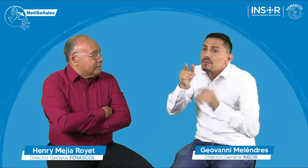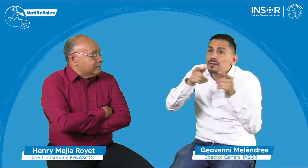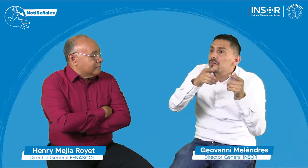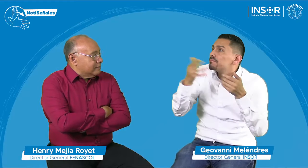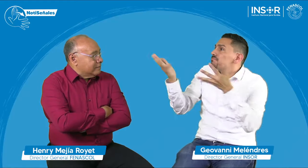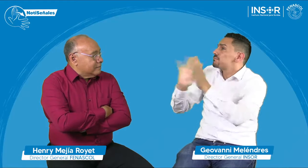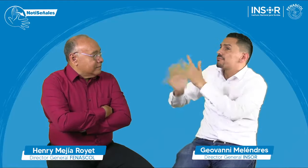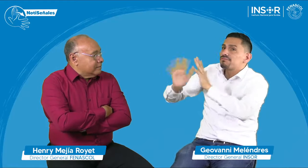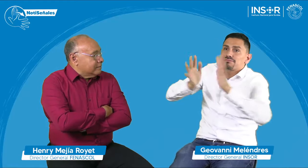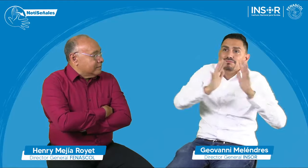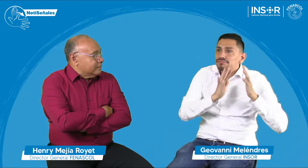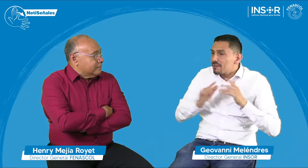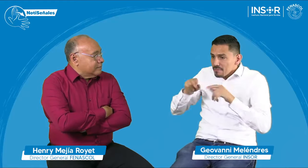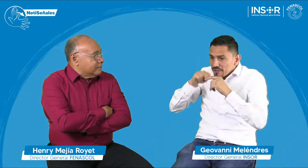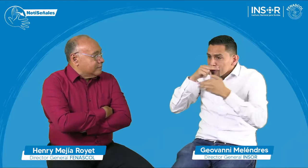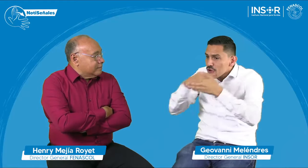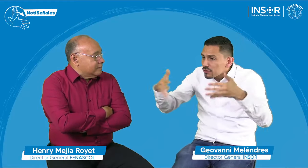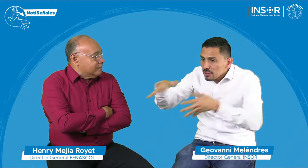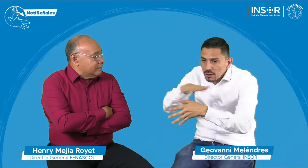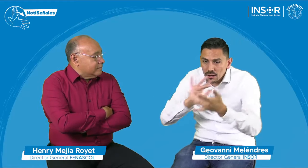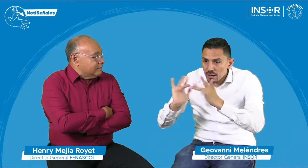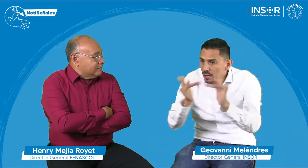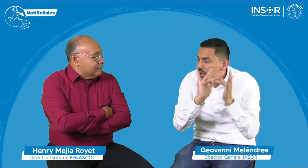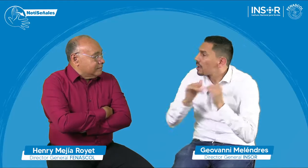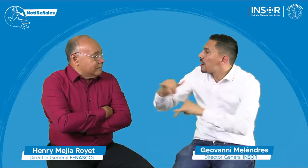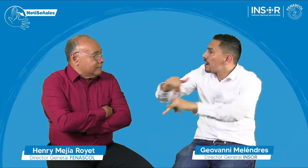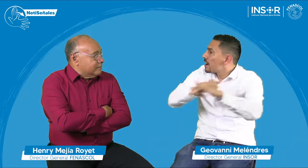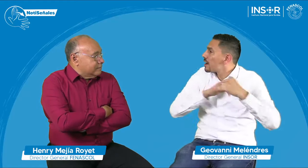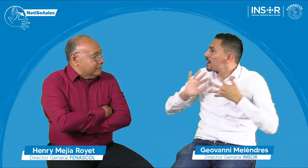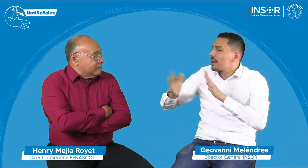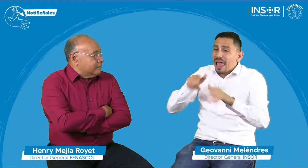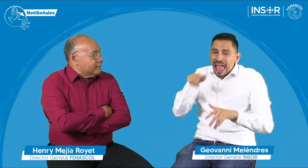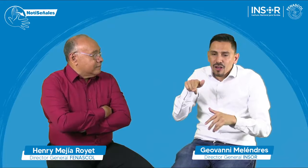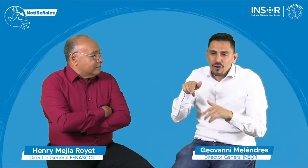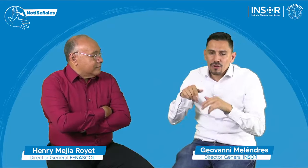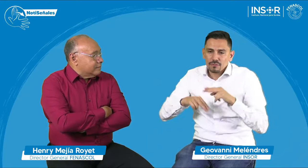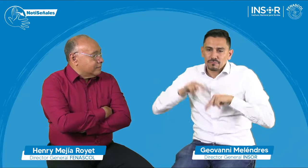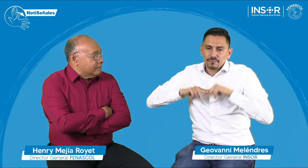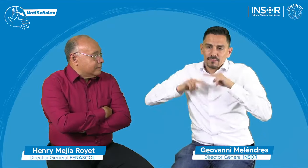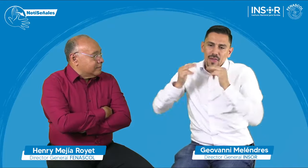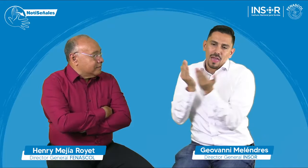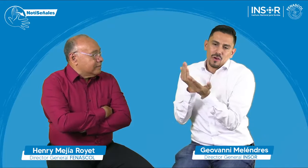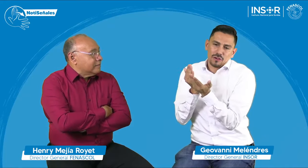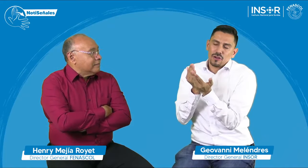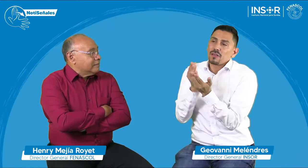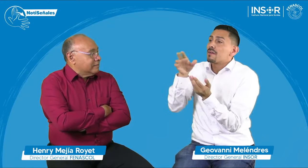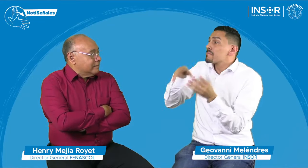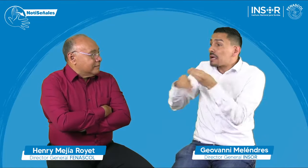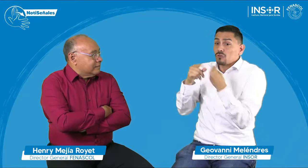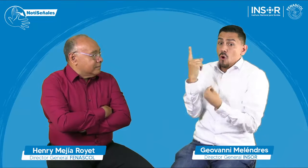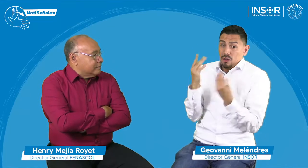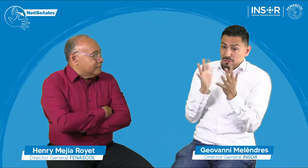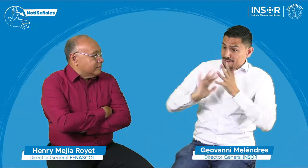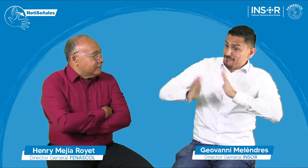diferentes didácticas y procesos para poder tener esa formación. También las personas sordas adultas que con el